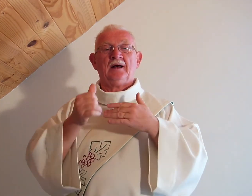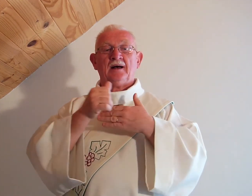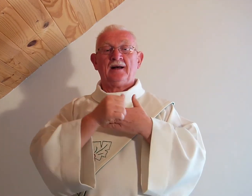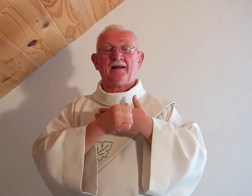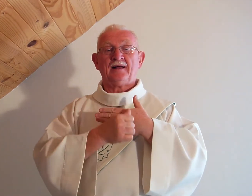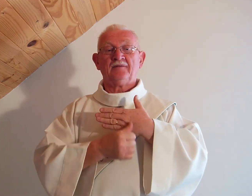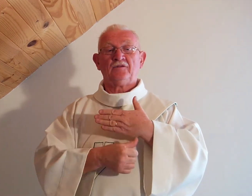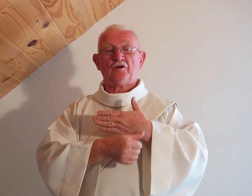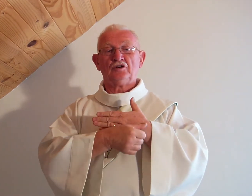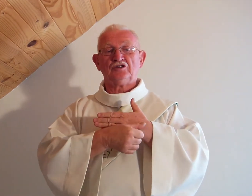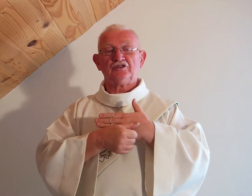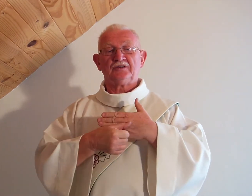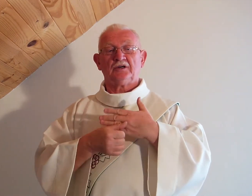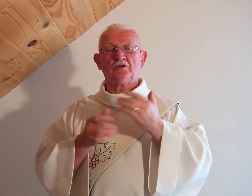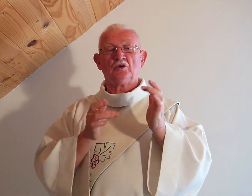Evangile de Jésus-Christ selon saint Jean.